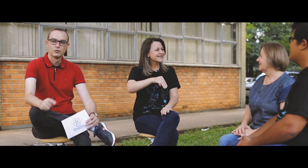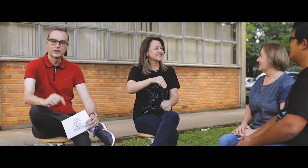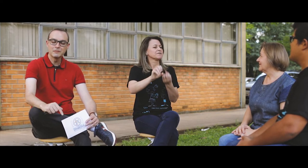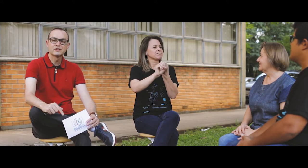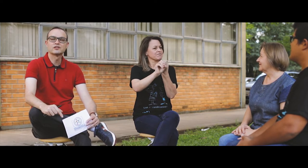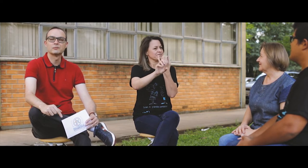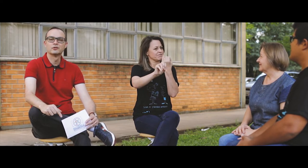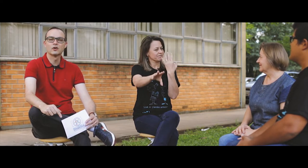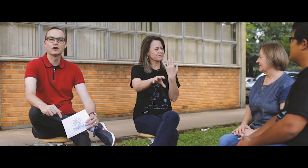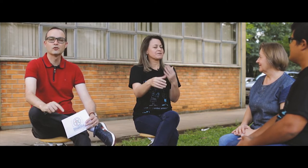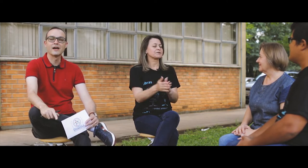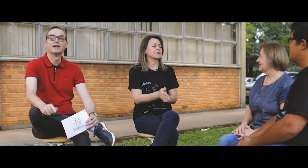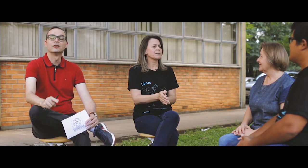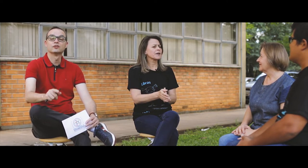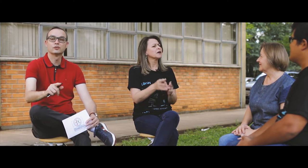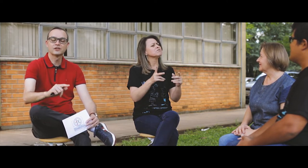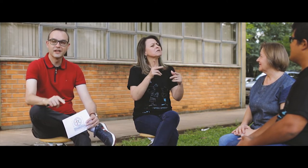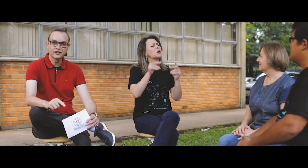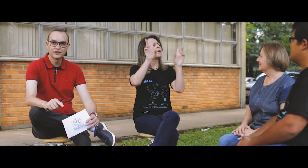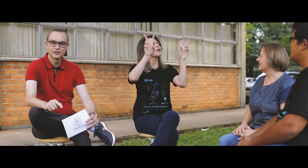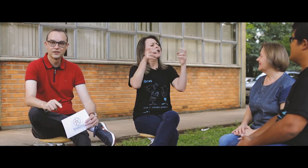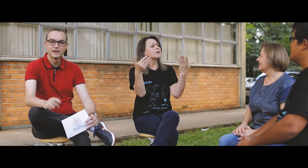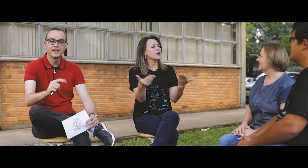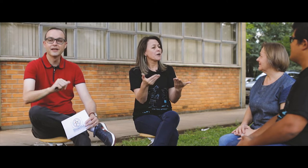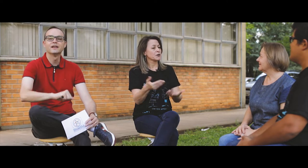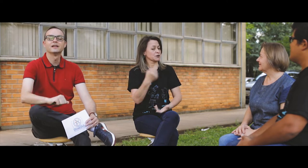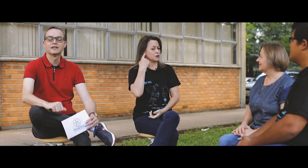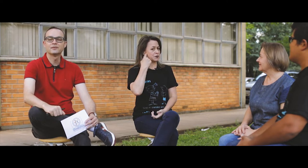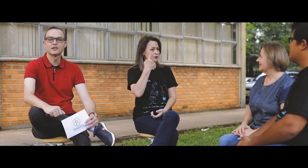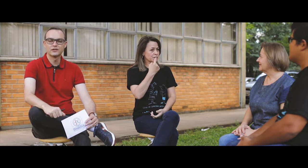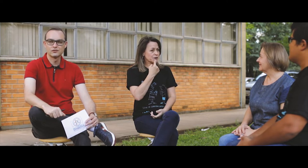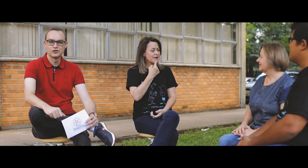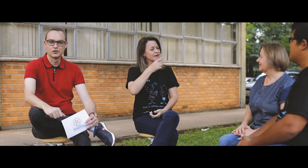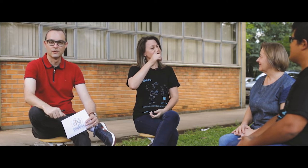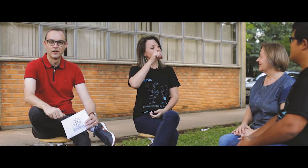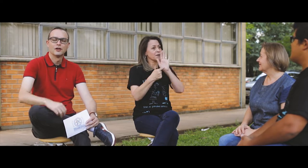O tema deste episódio é surdez e deficiência auditiva.